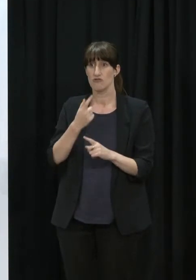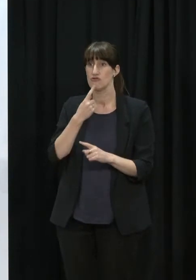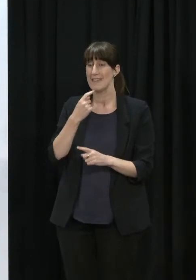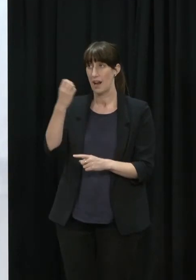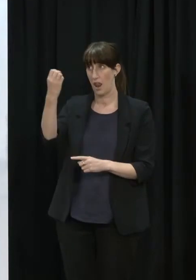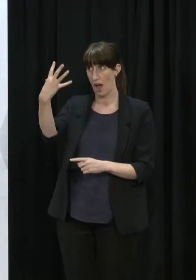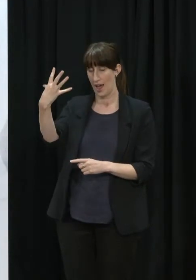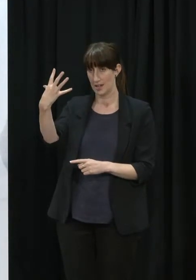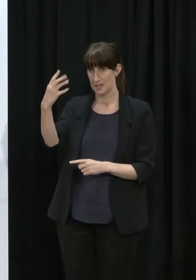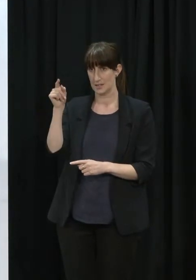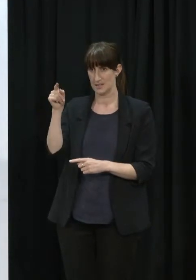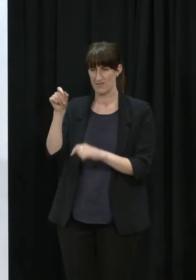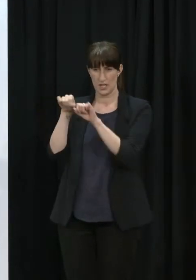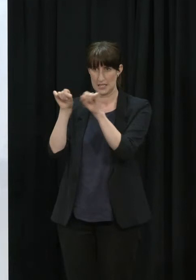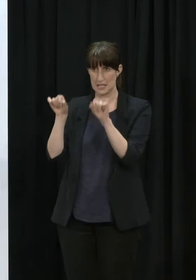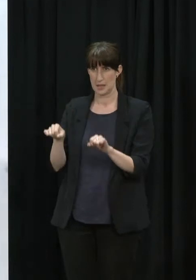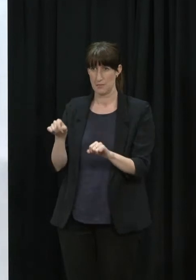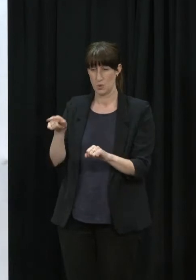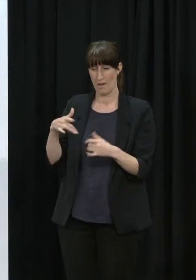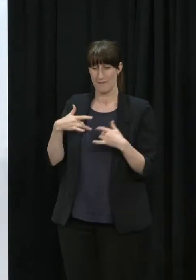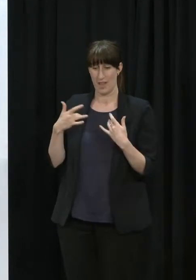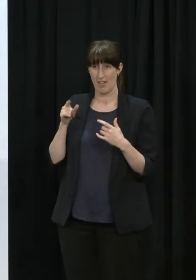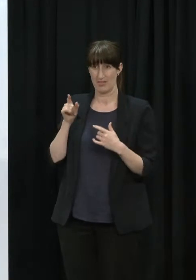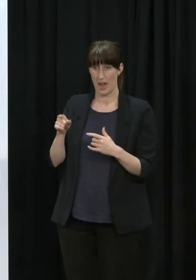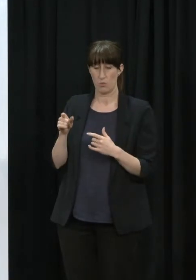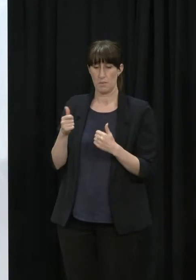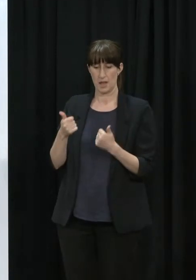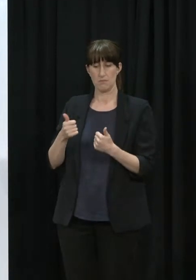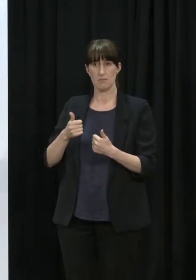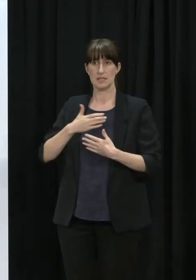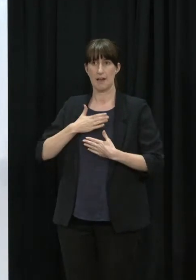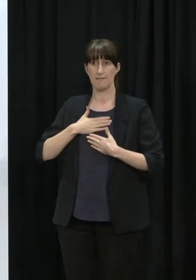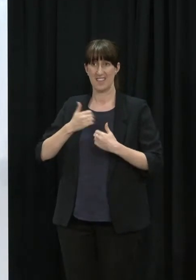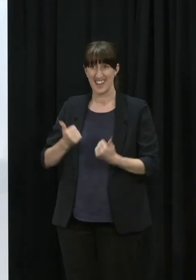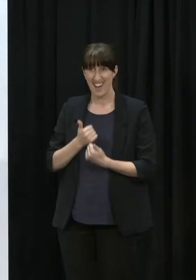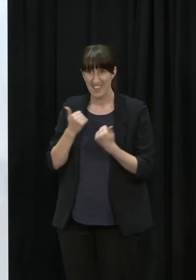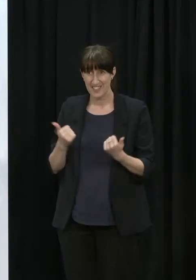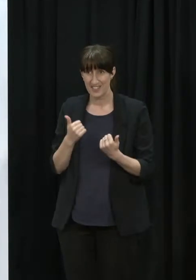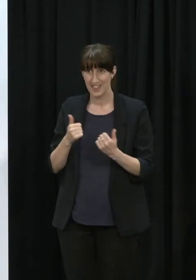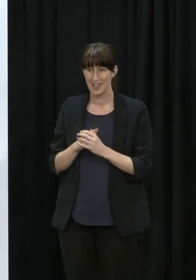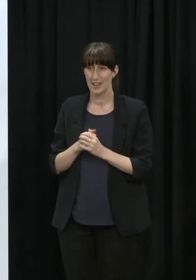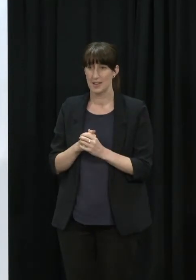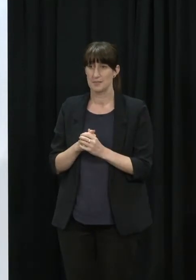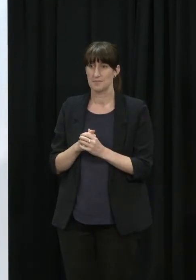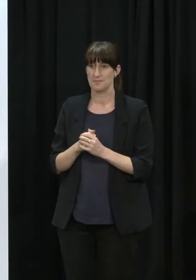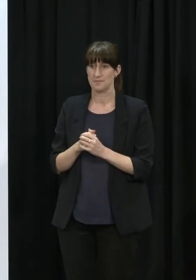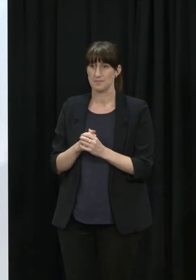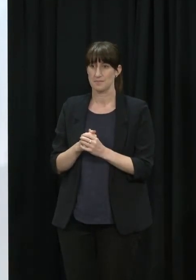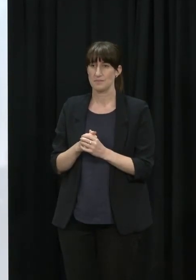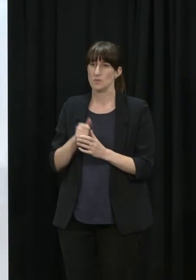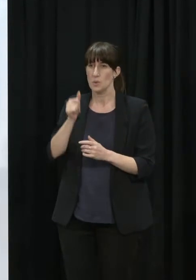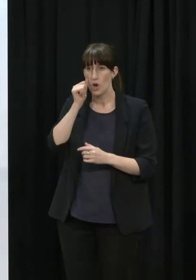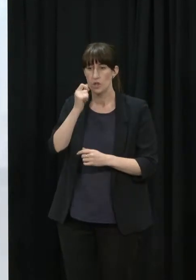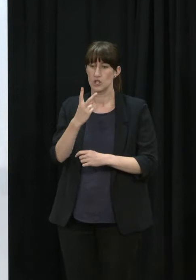noa i muri i te horopeta